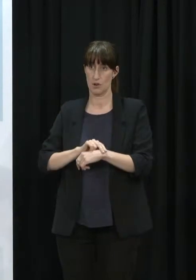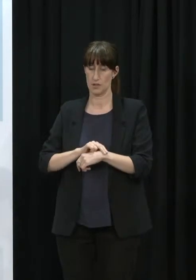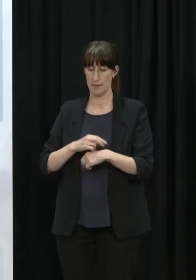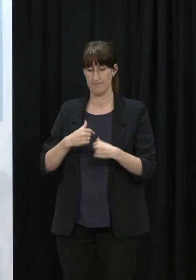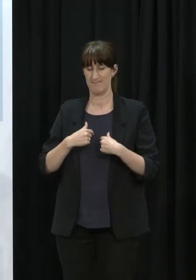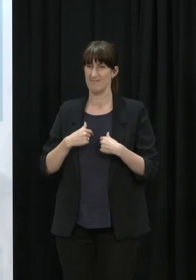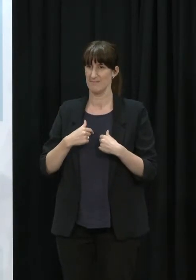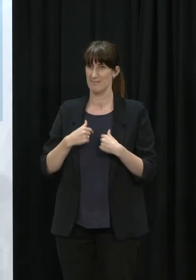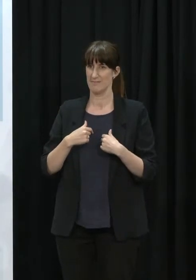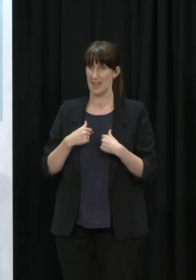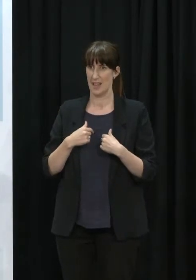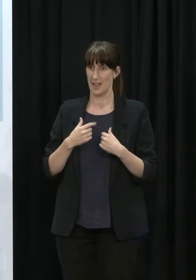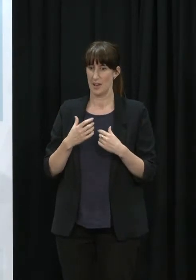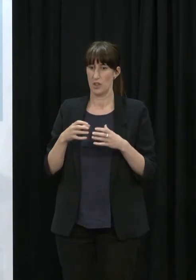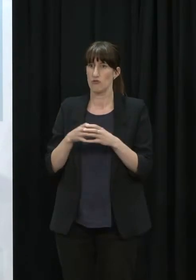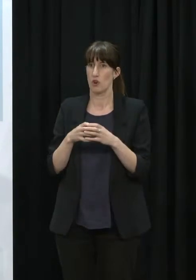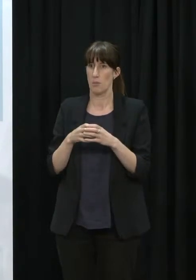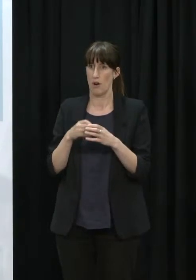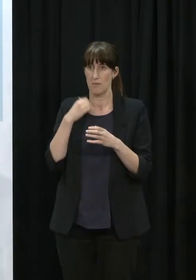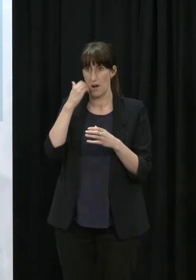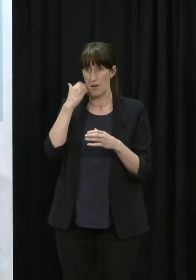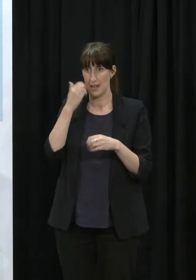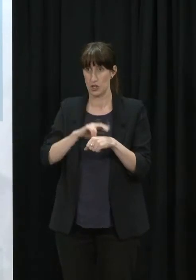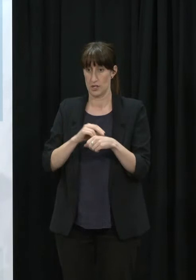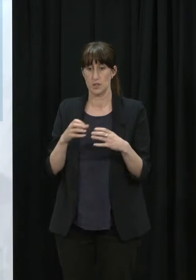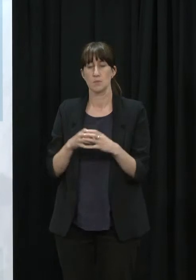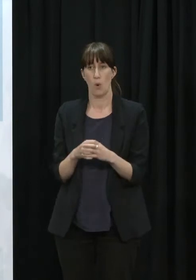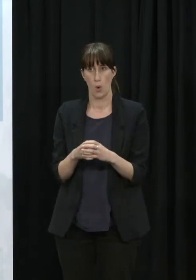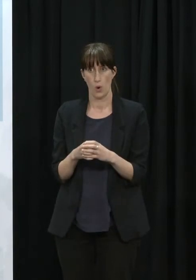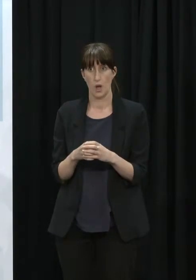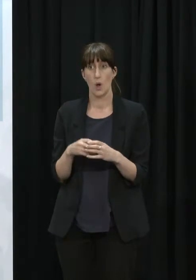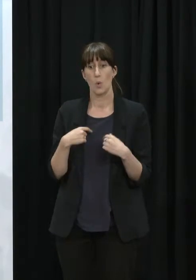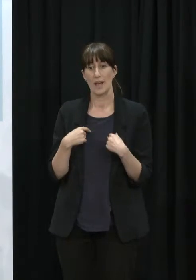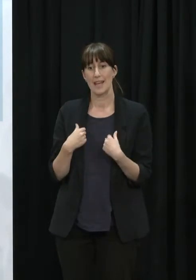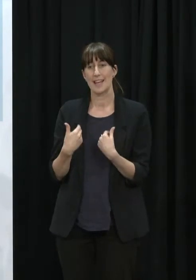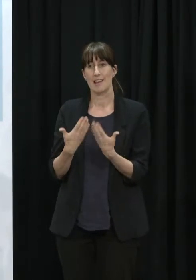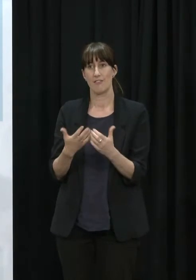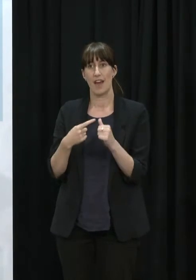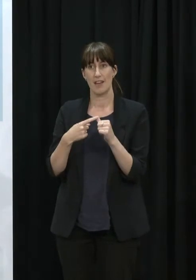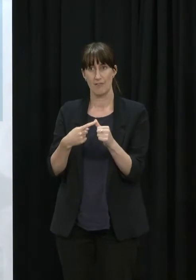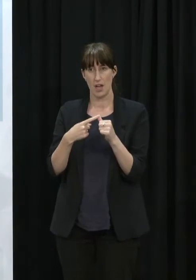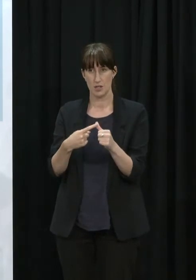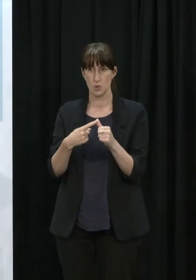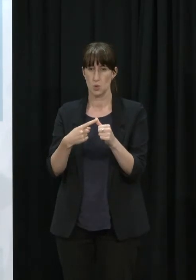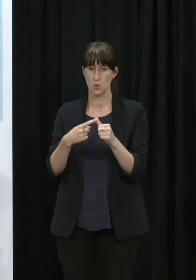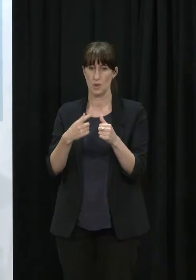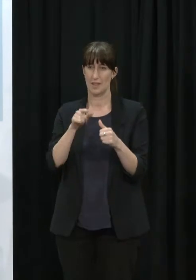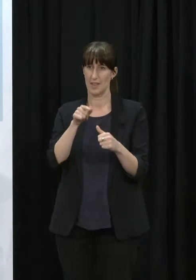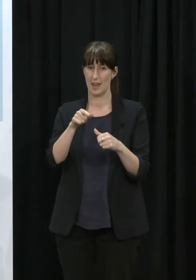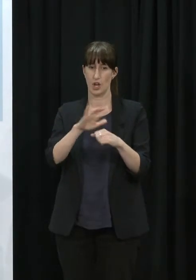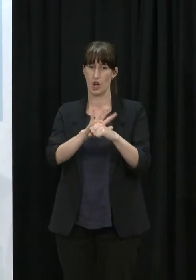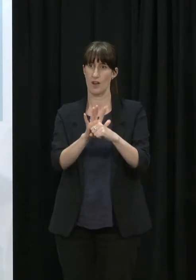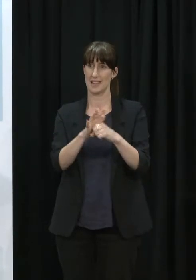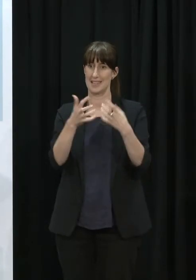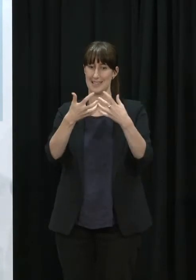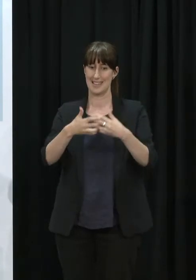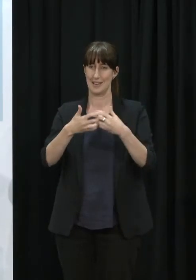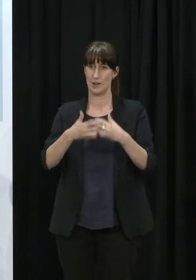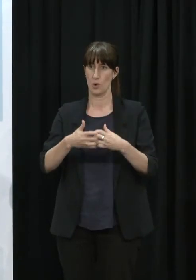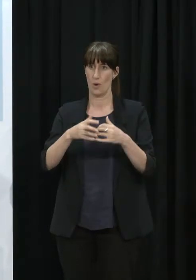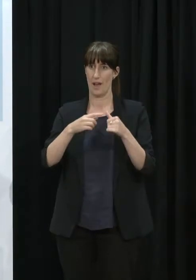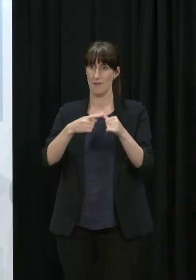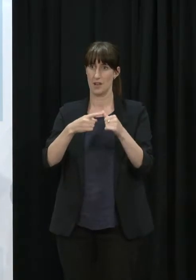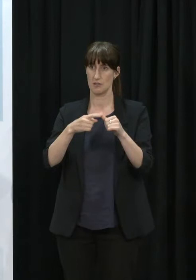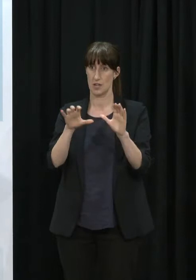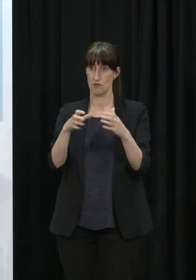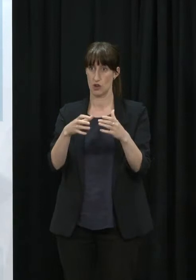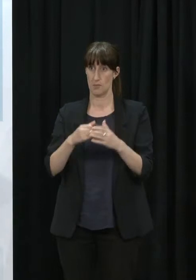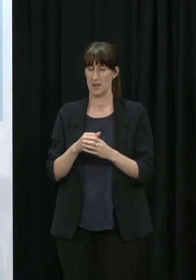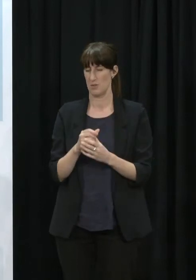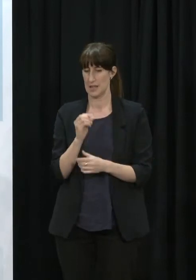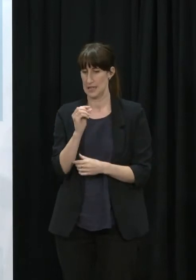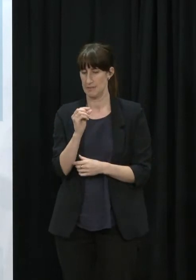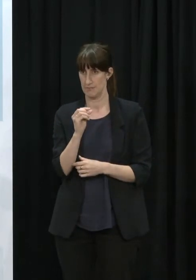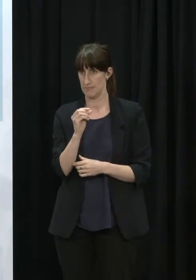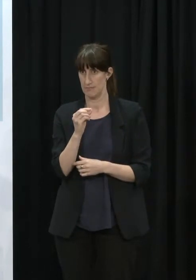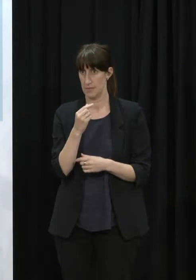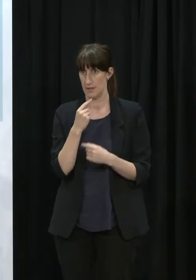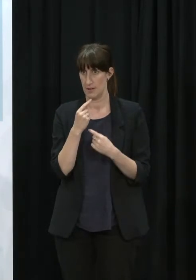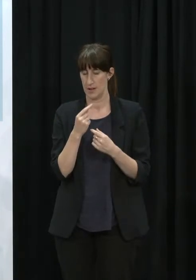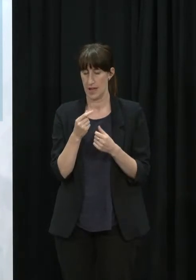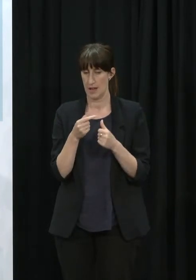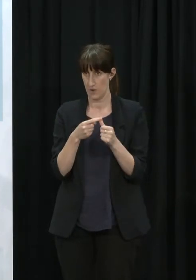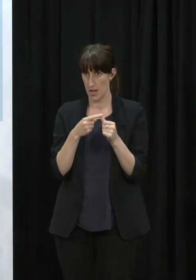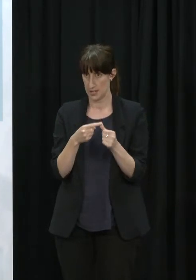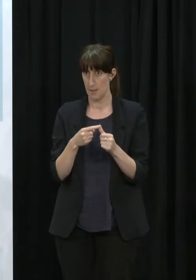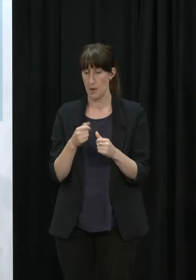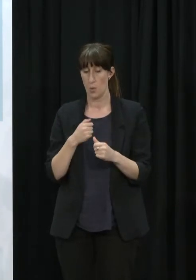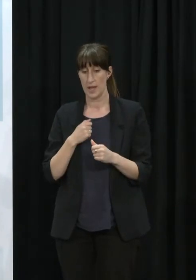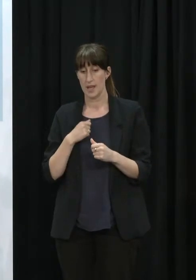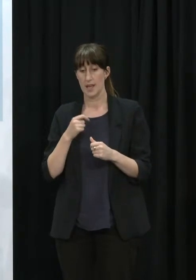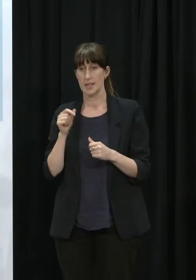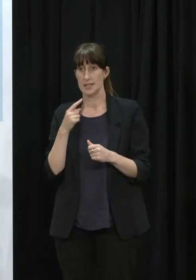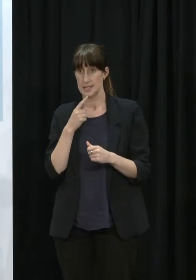nga mahi taupori ki te